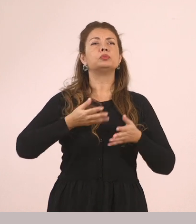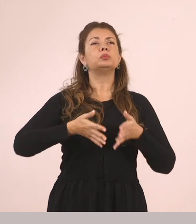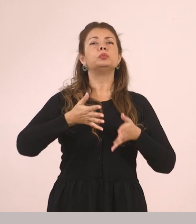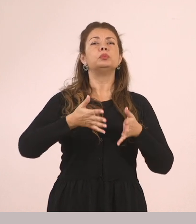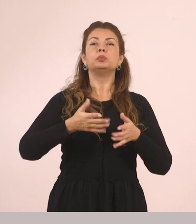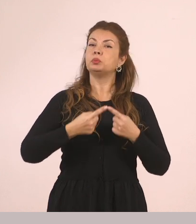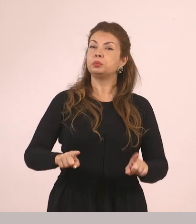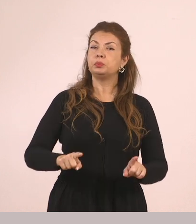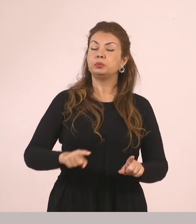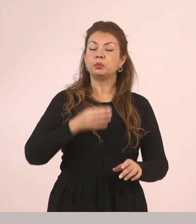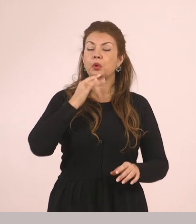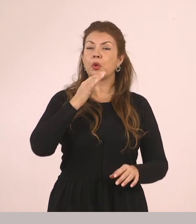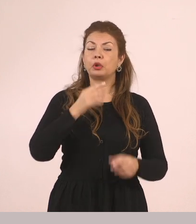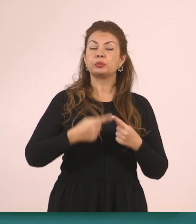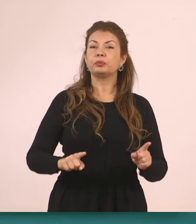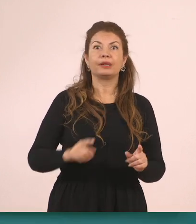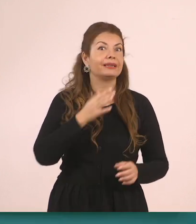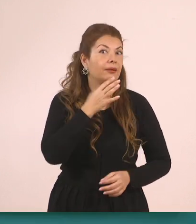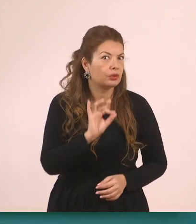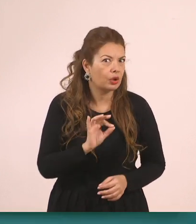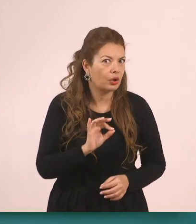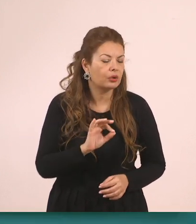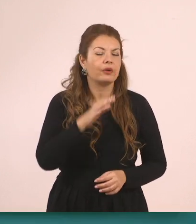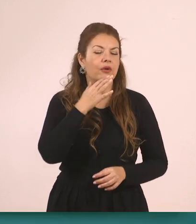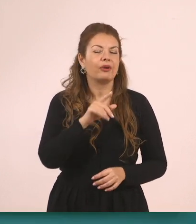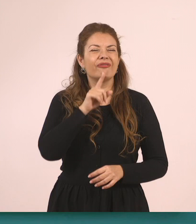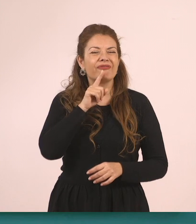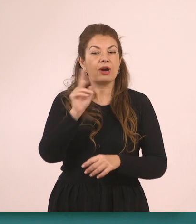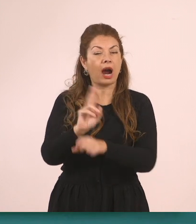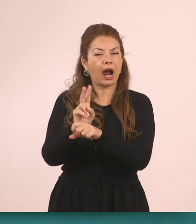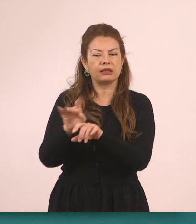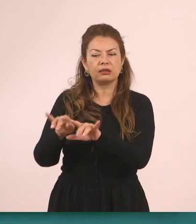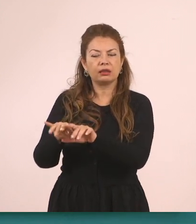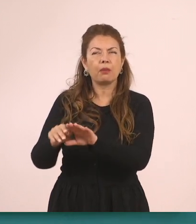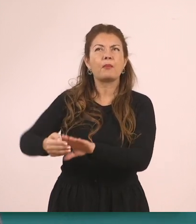Ξέρετε γιατί; Γιατί τα χαρτιά γραφομηχανής, τα χρησιμοποιούσαν οι άνθρωποι κυρίως πιο παλιά.